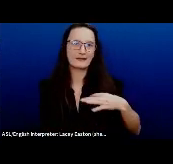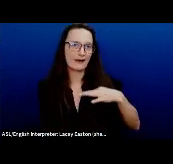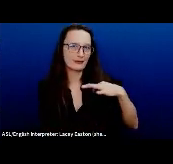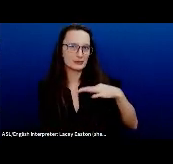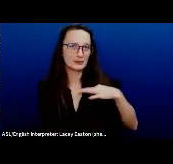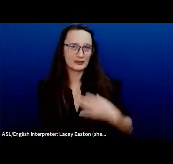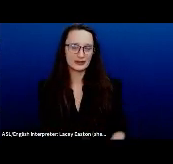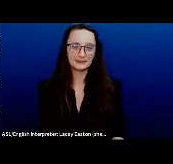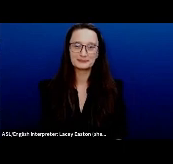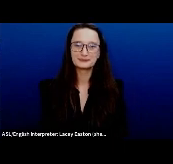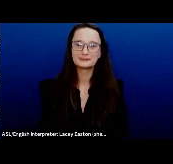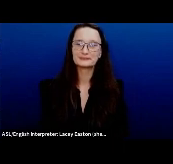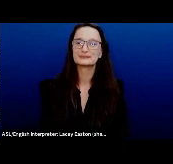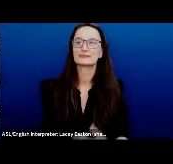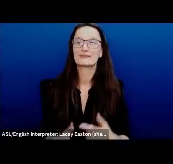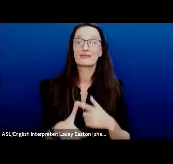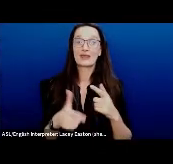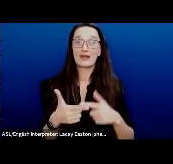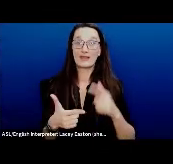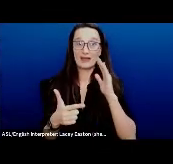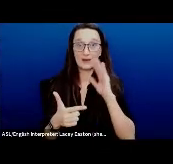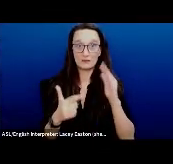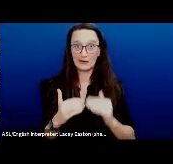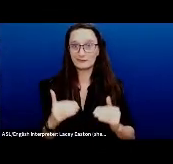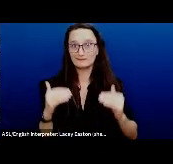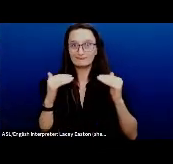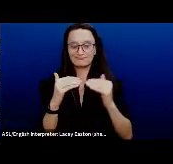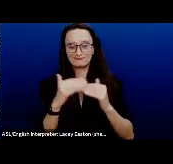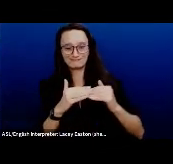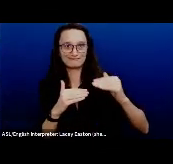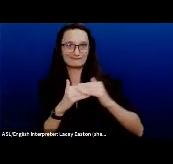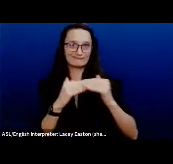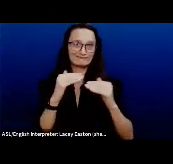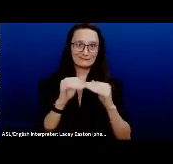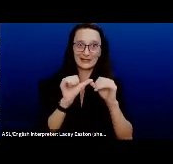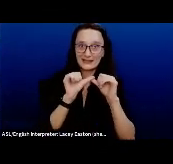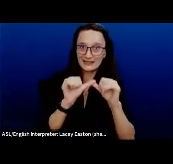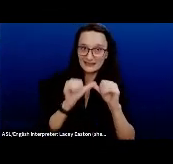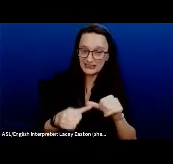luego desarrollaremos sobre esta base el conocimiento fundamental en la segunda parte de la serie durante nuestra